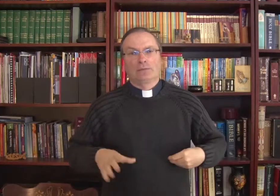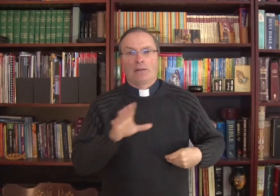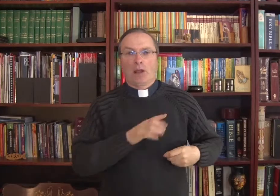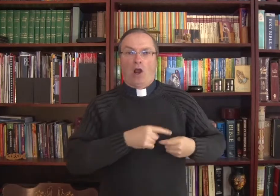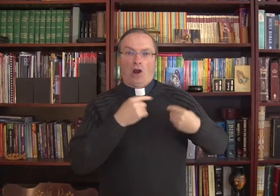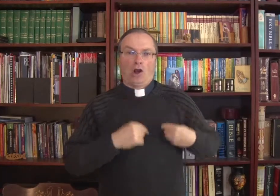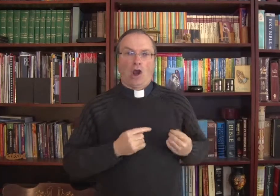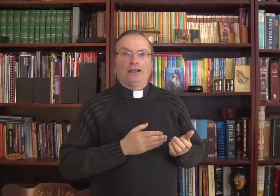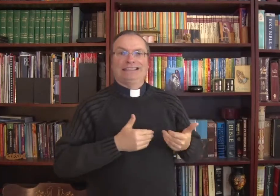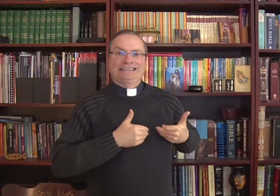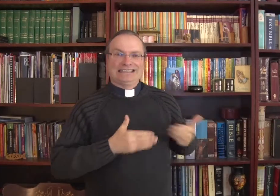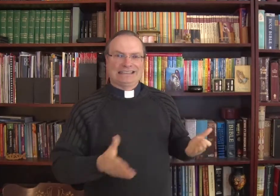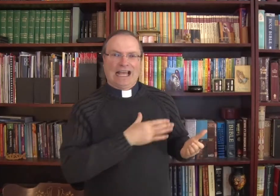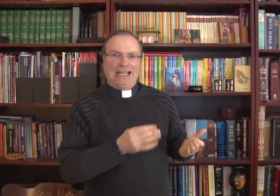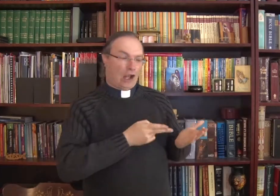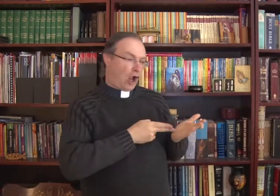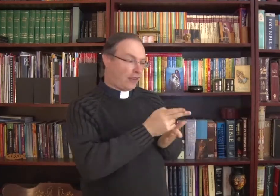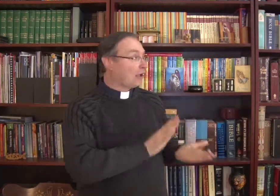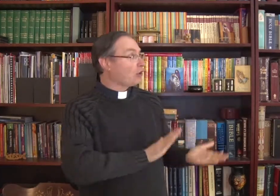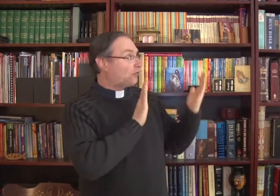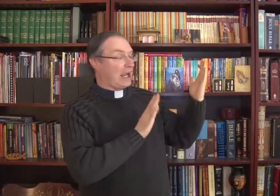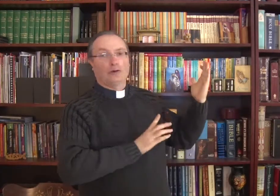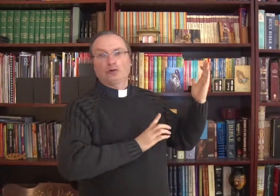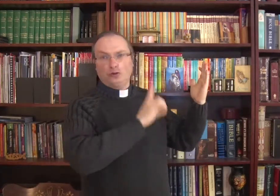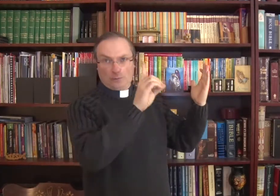mais un cœur sincère et honnête devant Dieu.